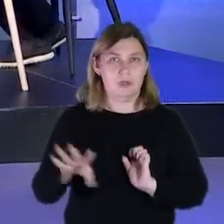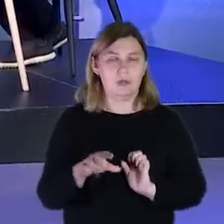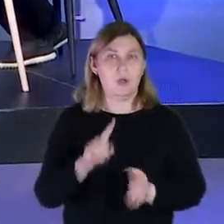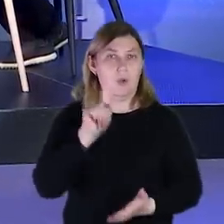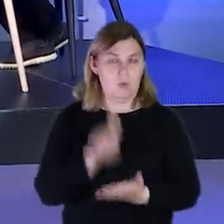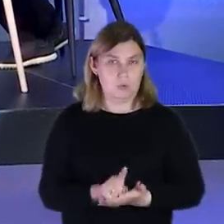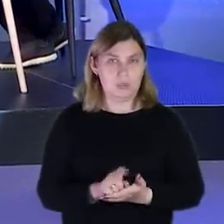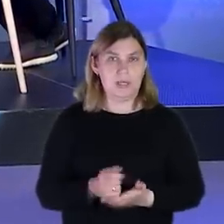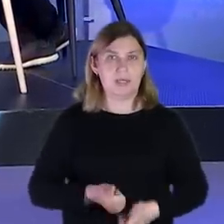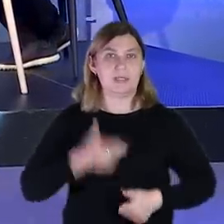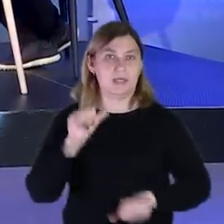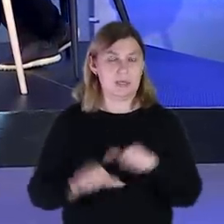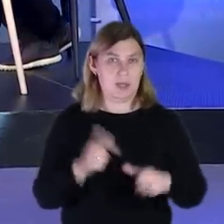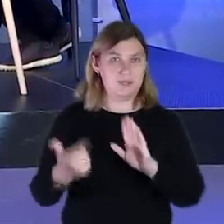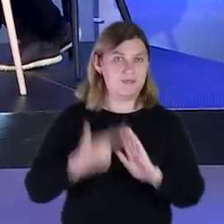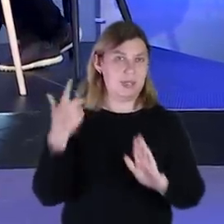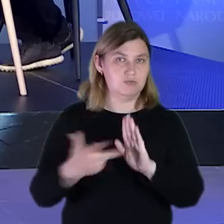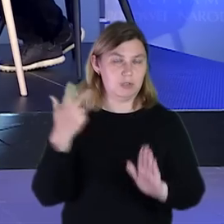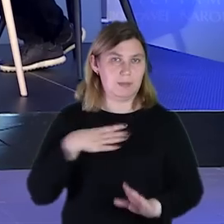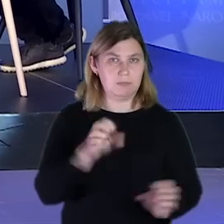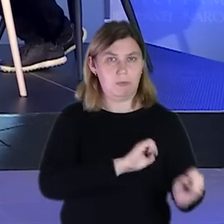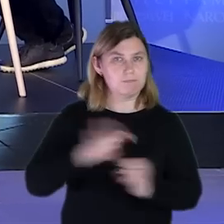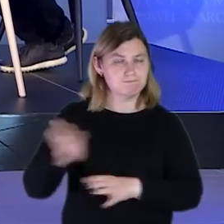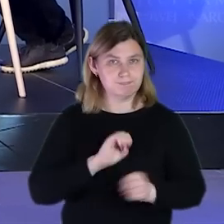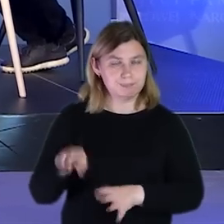Udało się to kilka razy, bo chyba dwa czy trzy razy był tak przerzucony, więc to też widać: